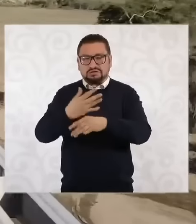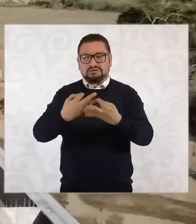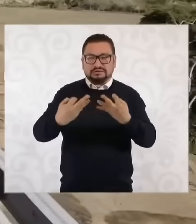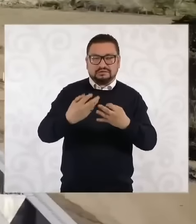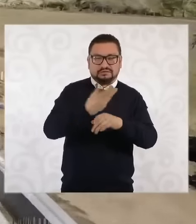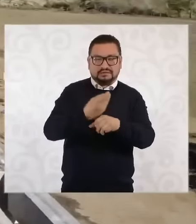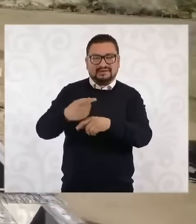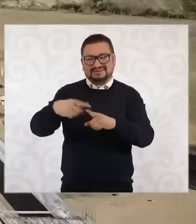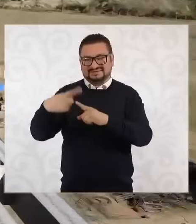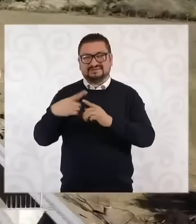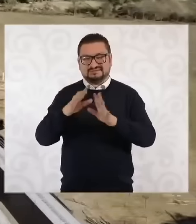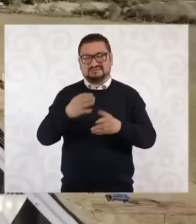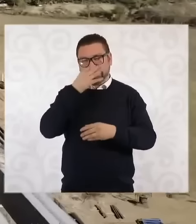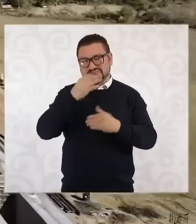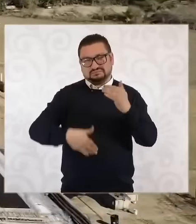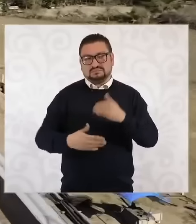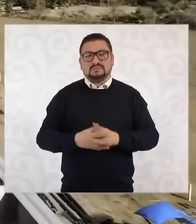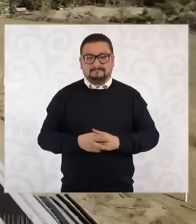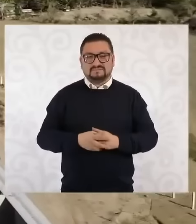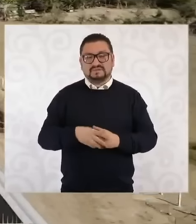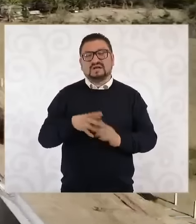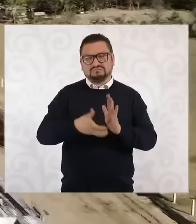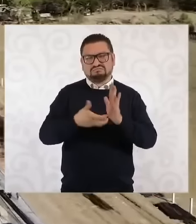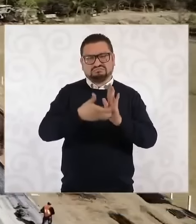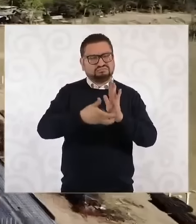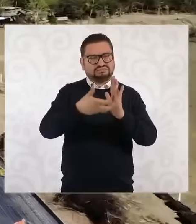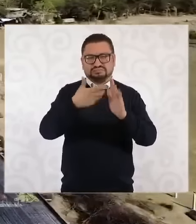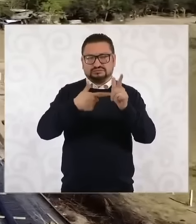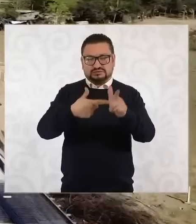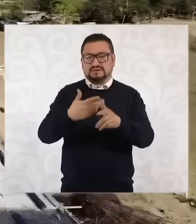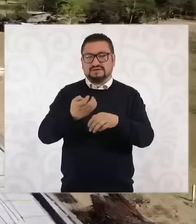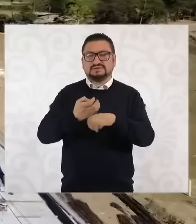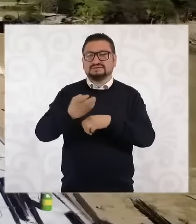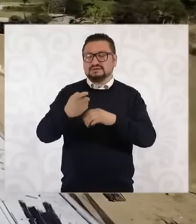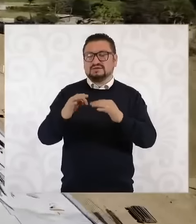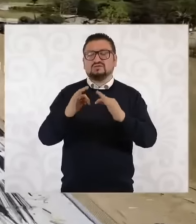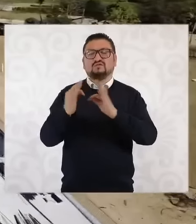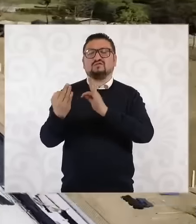Aquí es importante decir que también hay obra por parte de los estados colindantes de las vialidades